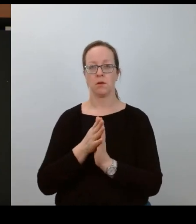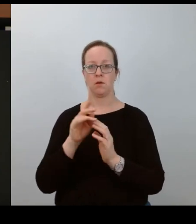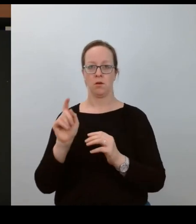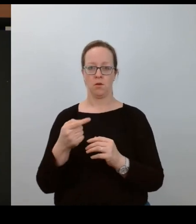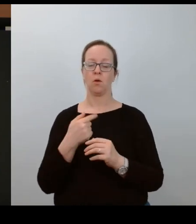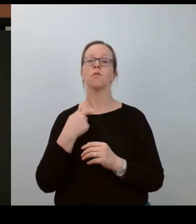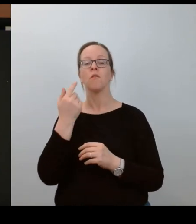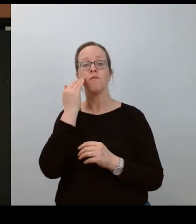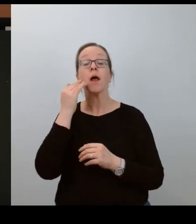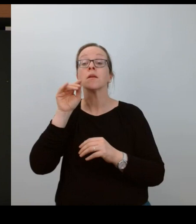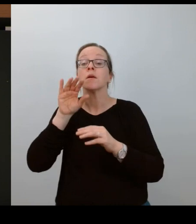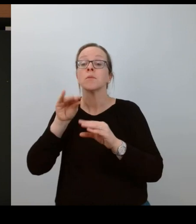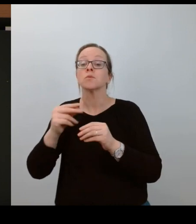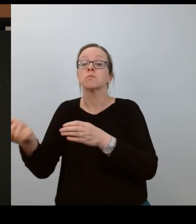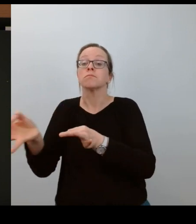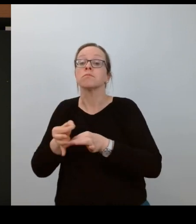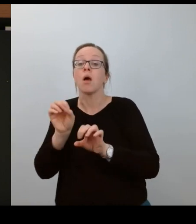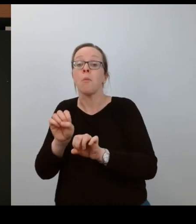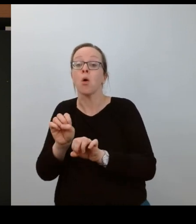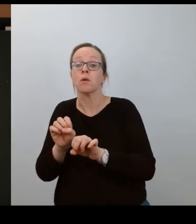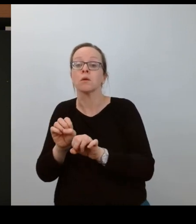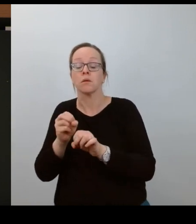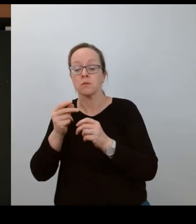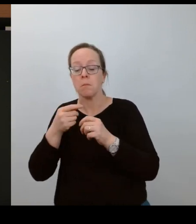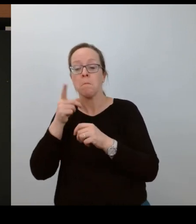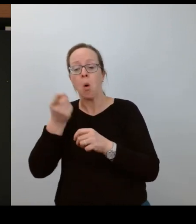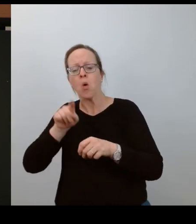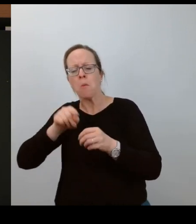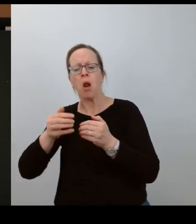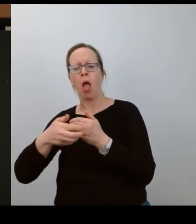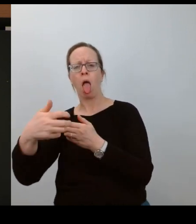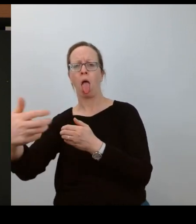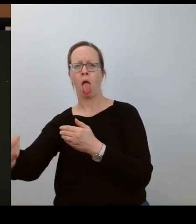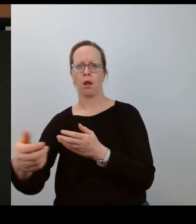es sich letztendlich so zerstritten hat, das keine Zusammenarbeit mehr möglich war.